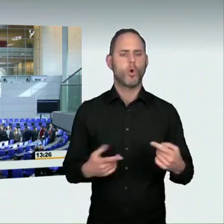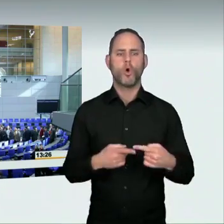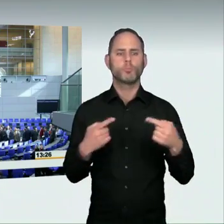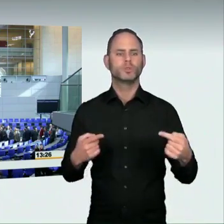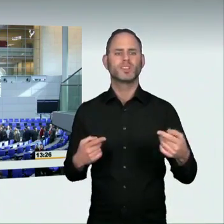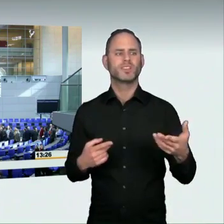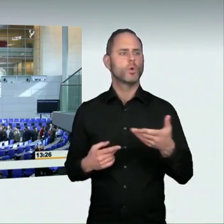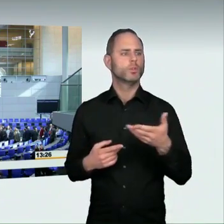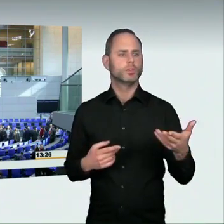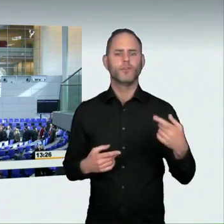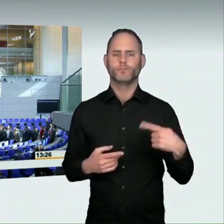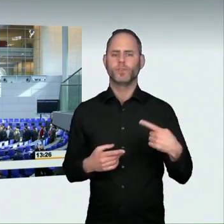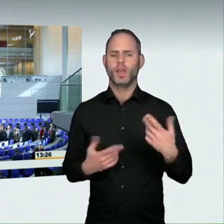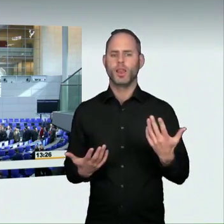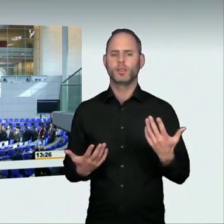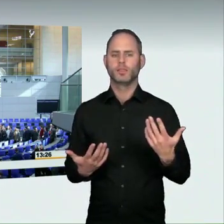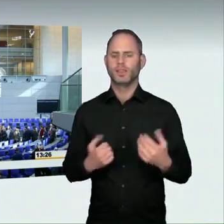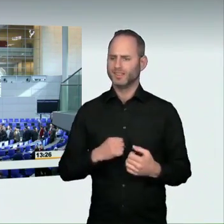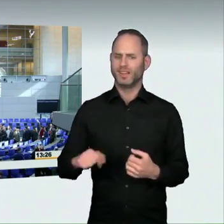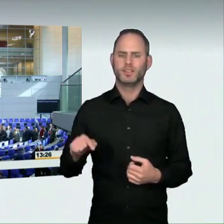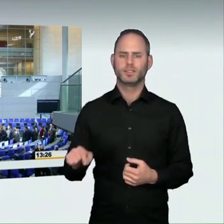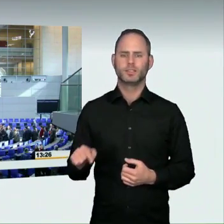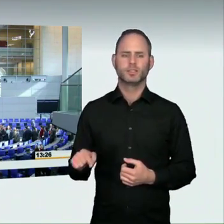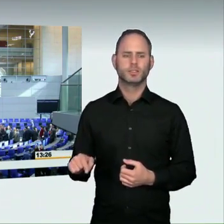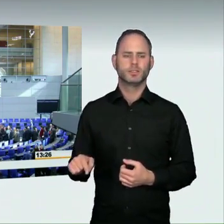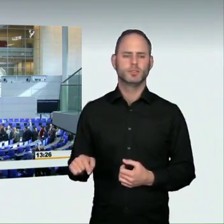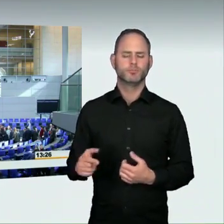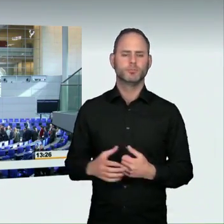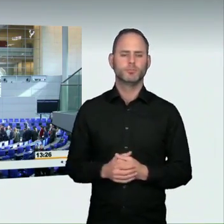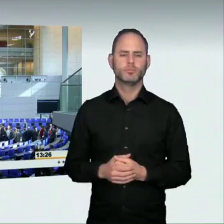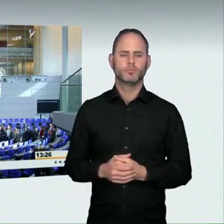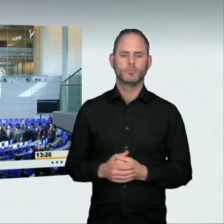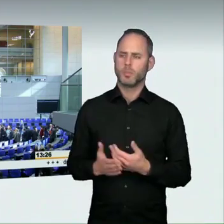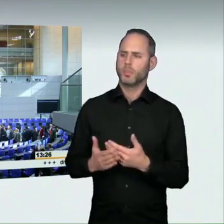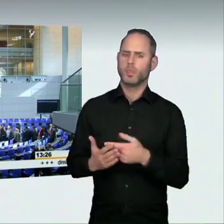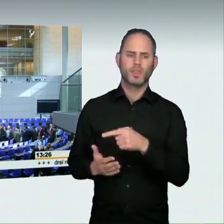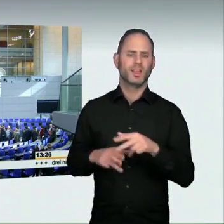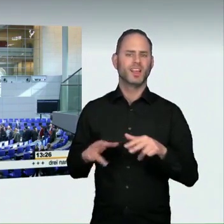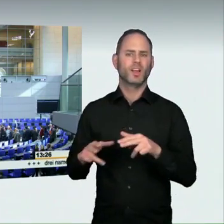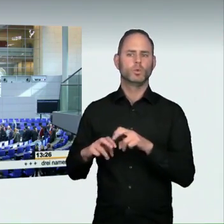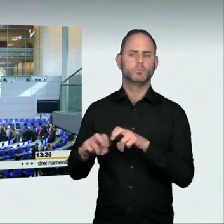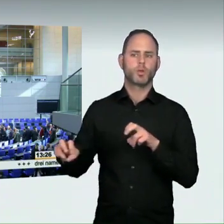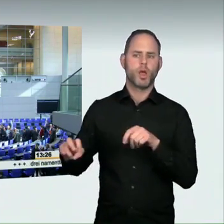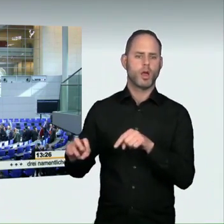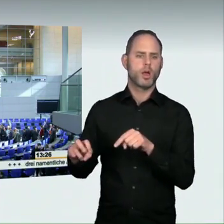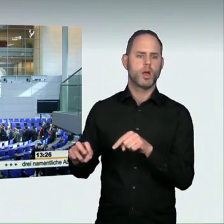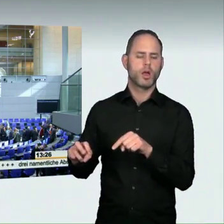Die Opposition fehlt noch hier, rechts von mir, in der Nähe der Regierungsbank.